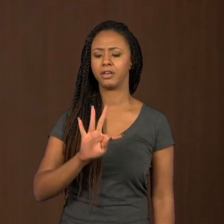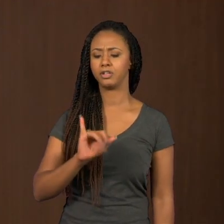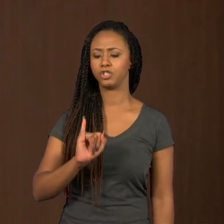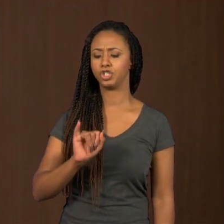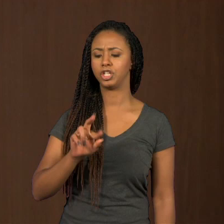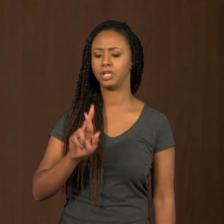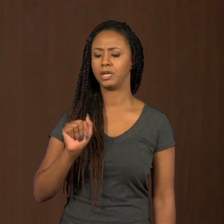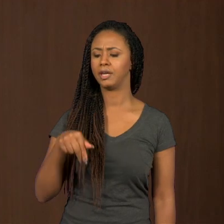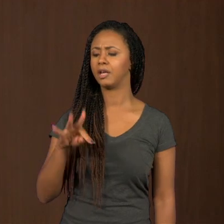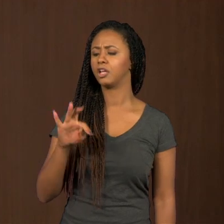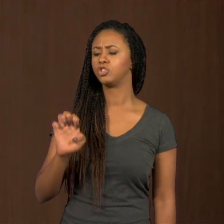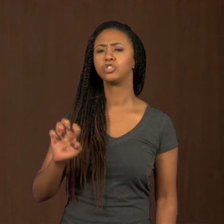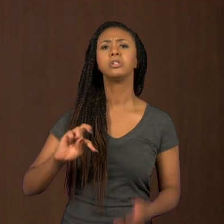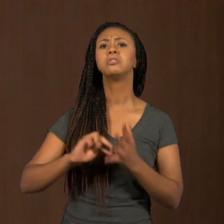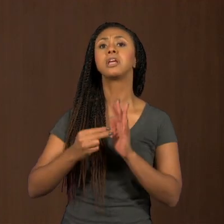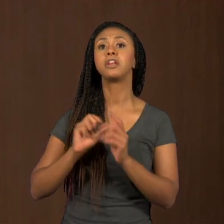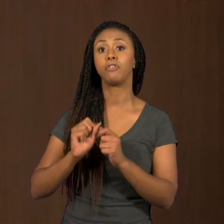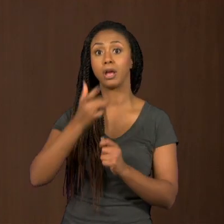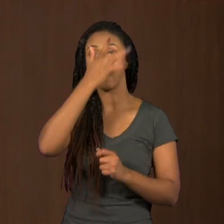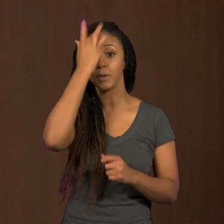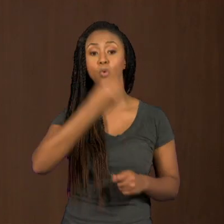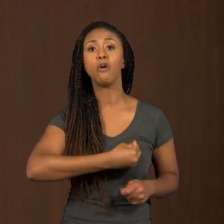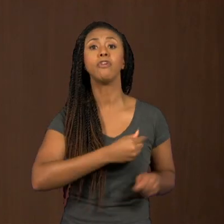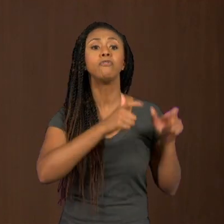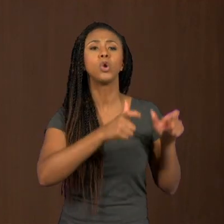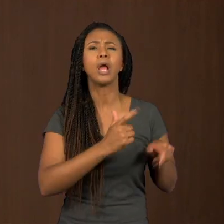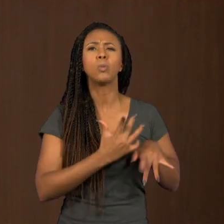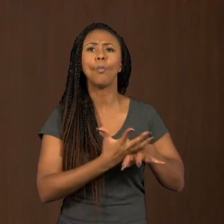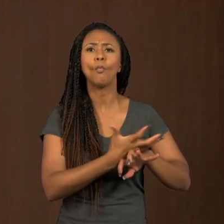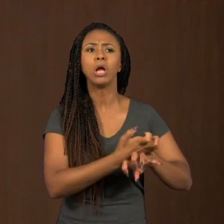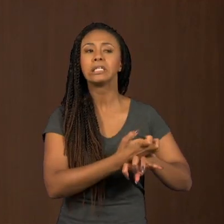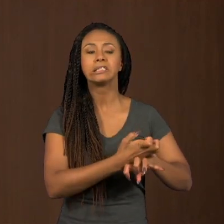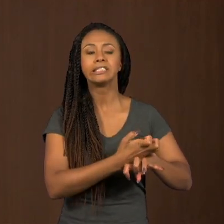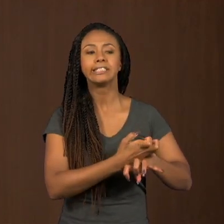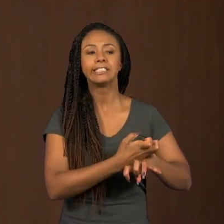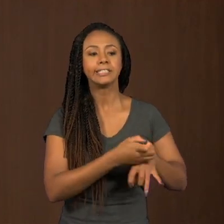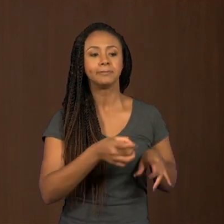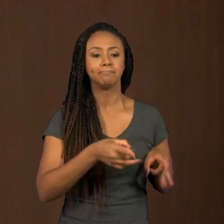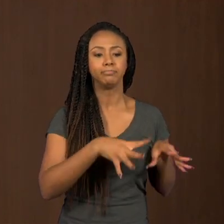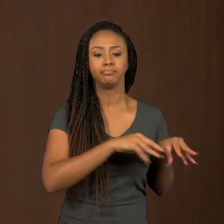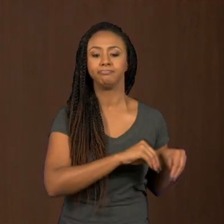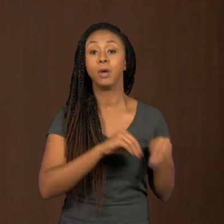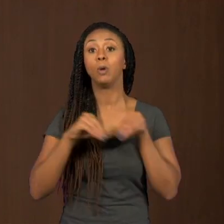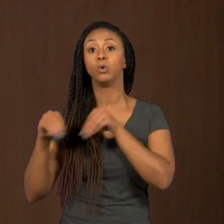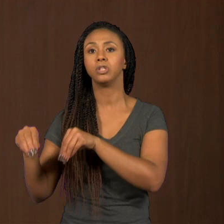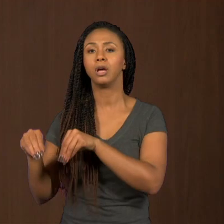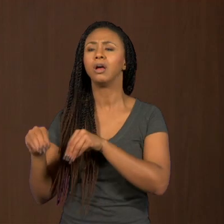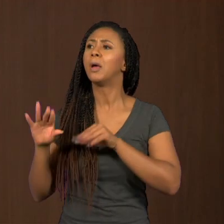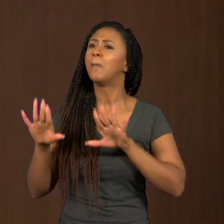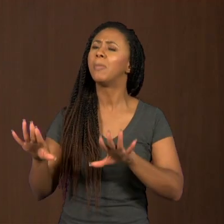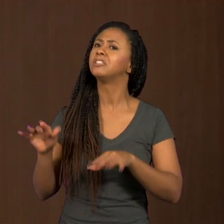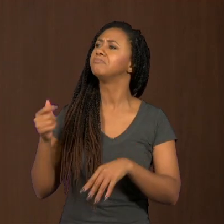RETIRANTE, NÉ? "SÓ A MORTE VEJO ATIVA", ELE DIZ QUE SÓ SE DEPARA COM ISSO, ELE QUE BUSCAVA A